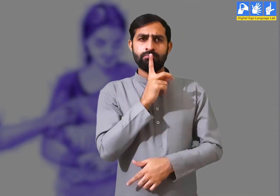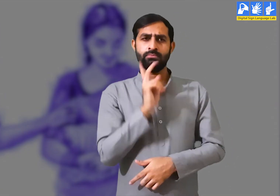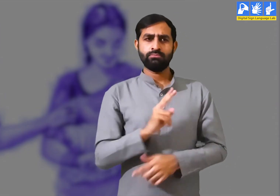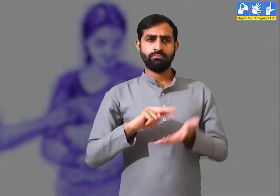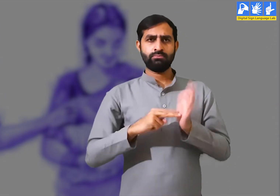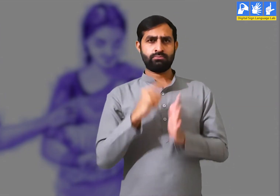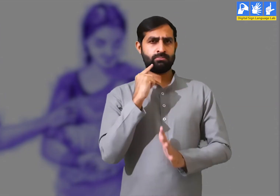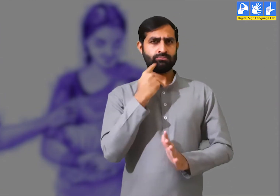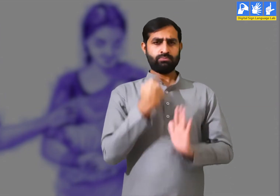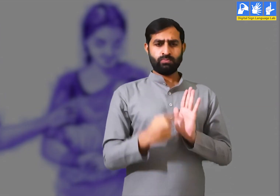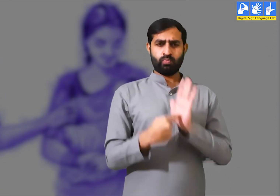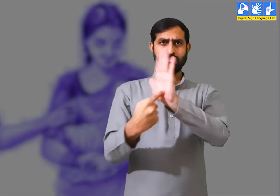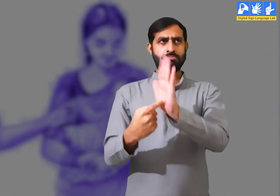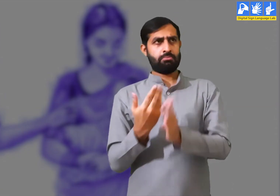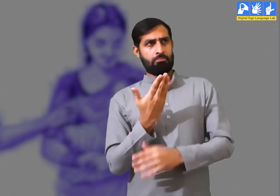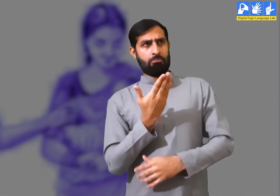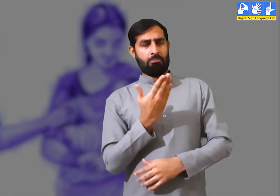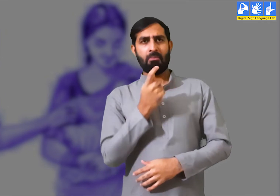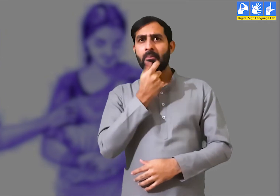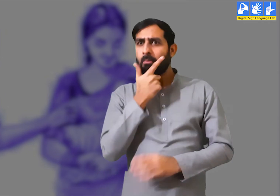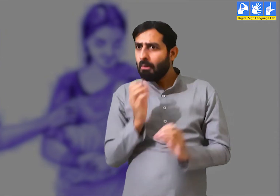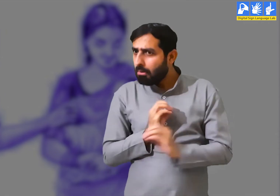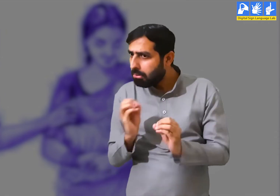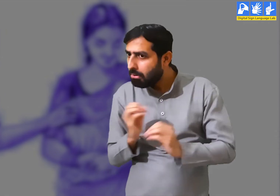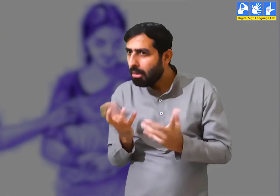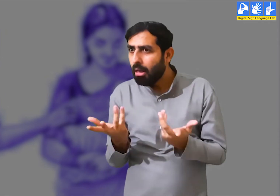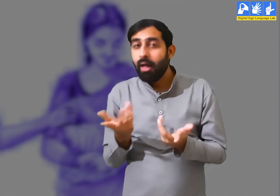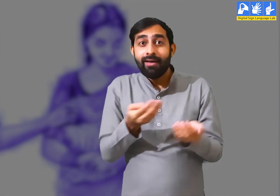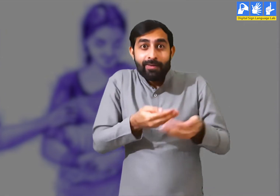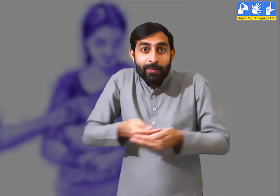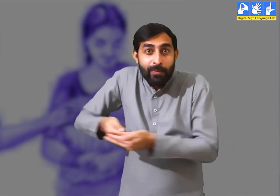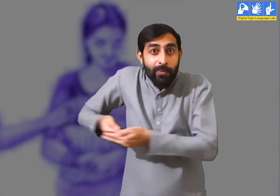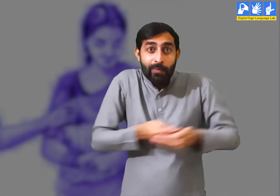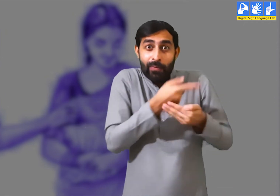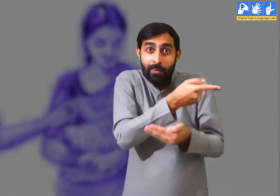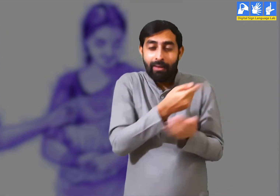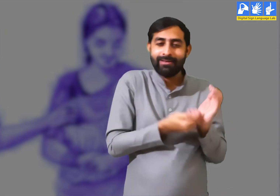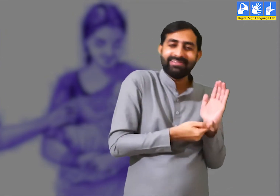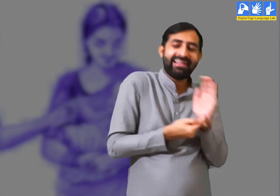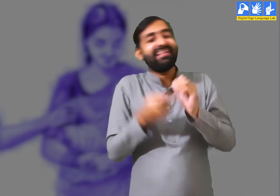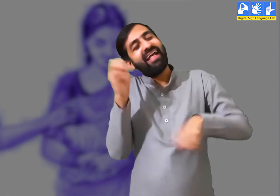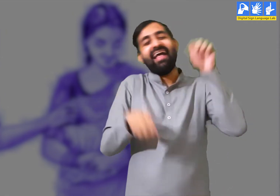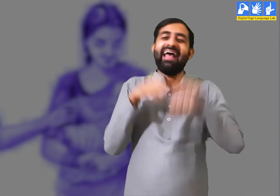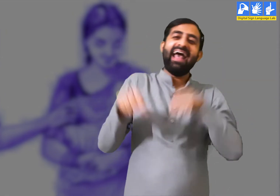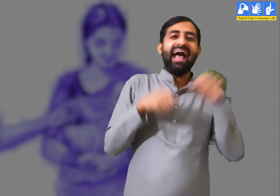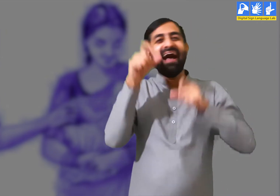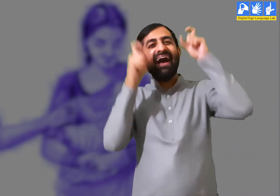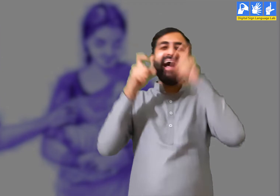ऐसे व्यक्ति बेहत शांत और सख्त होते हैं। लेकिन यदि ऐसे स्वाभाव वाले व्यक्तियों के सामने भी